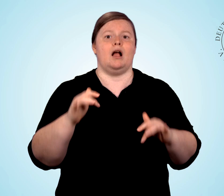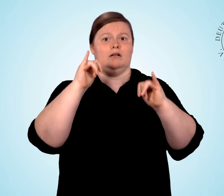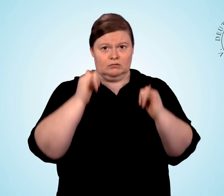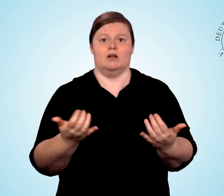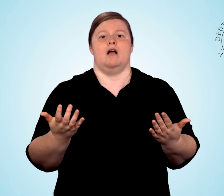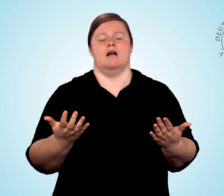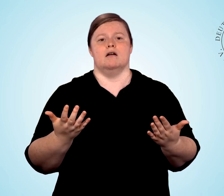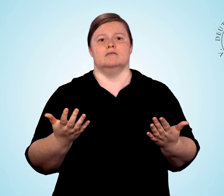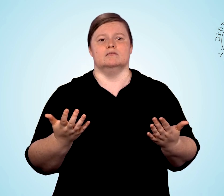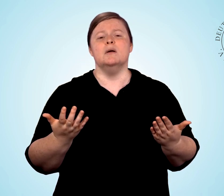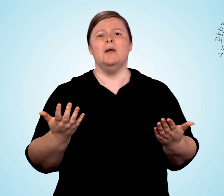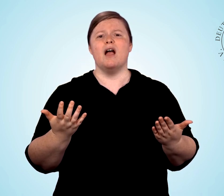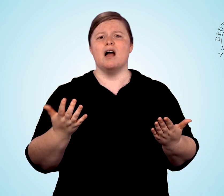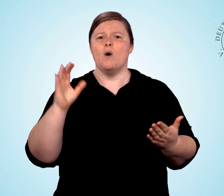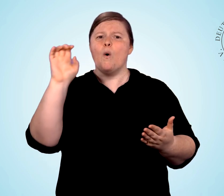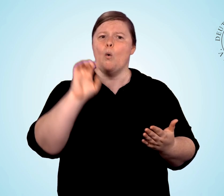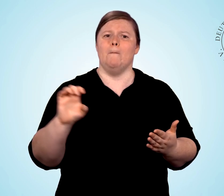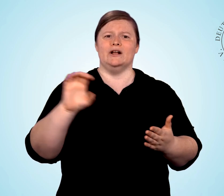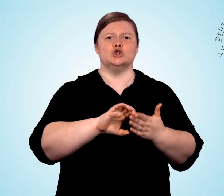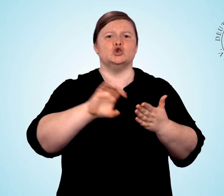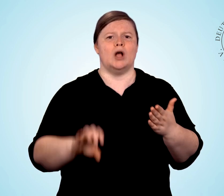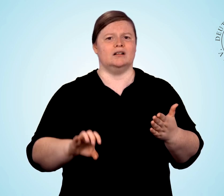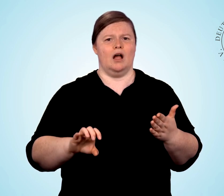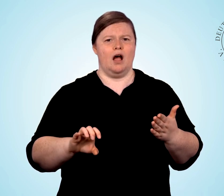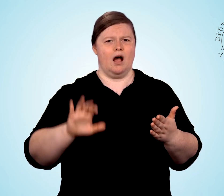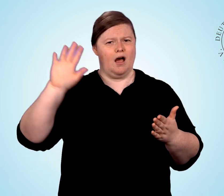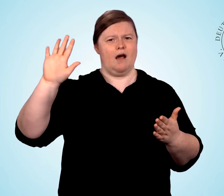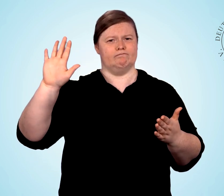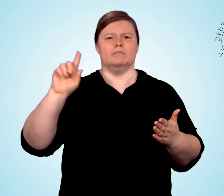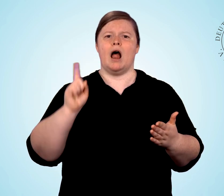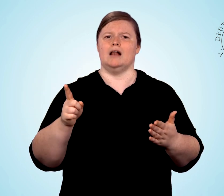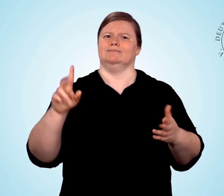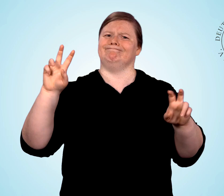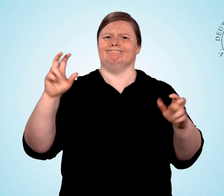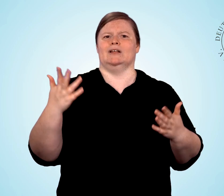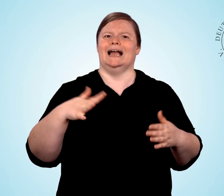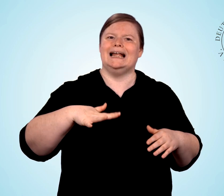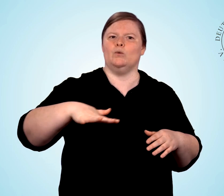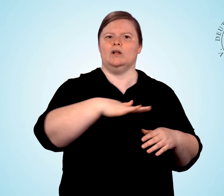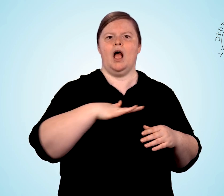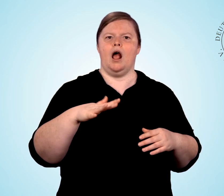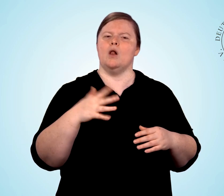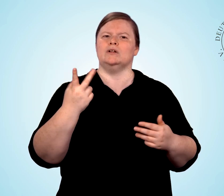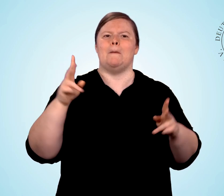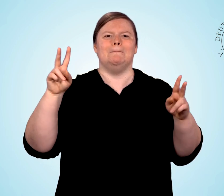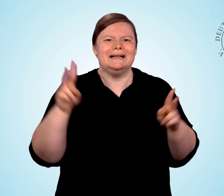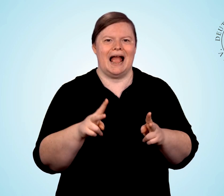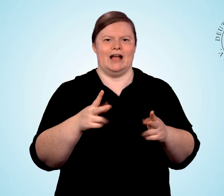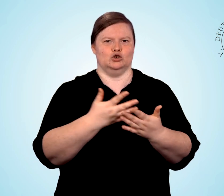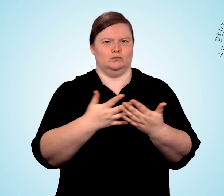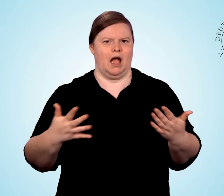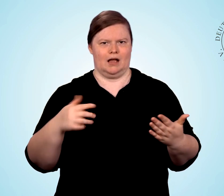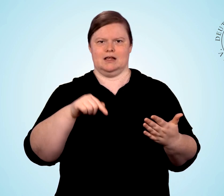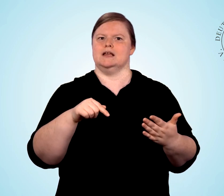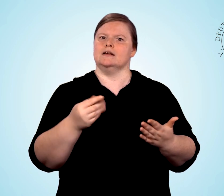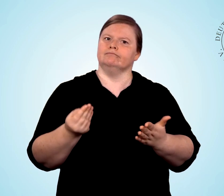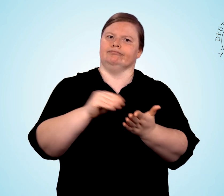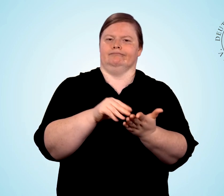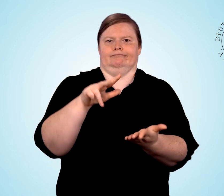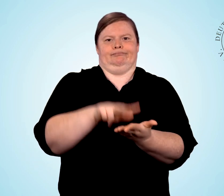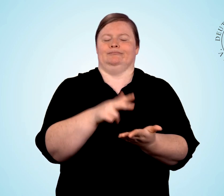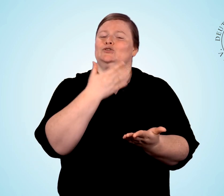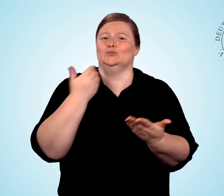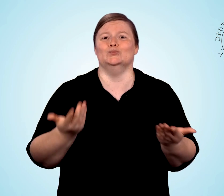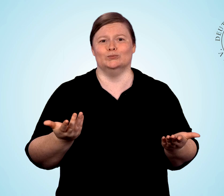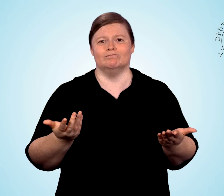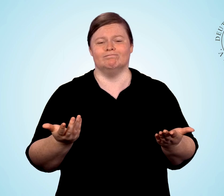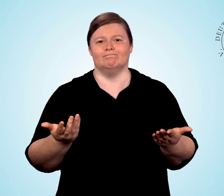jedoch nicht im Sinne der europäischen Charta als Regional- oder Minderheitensprache.